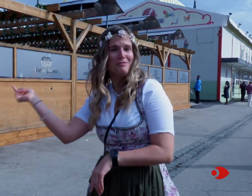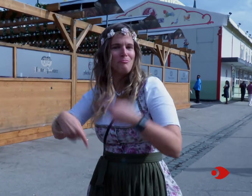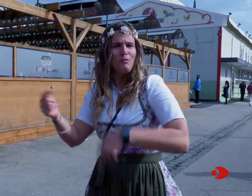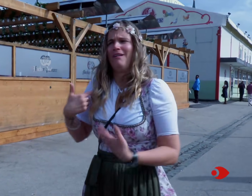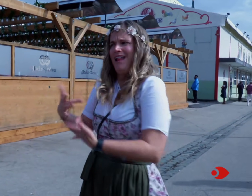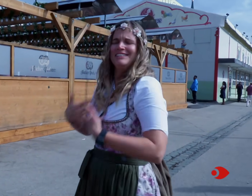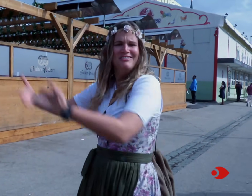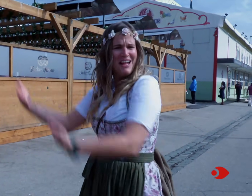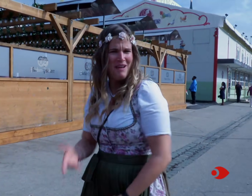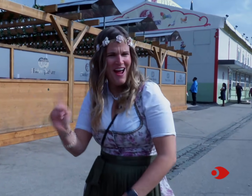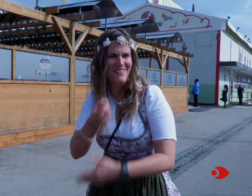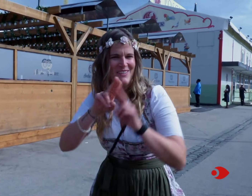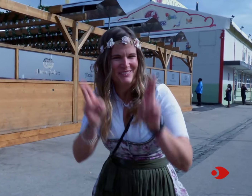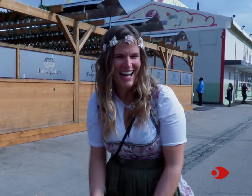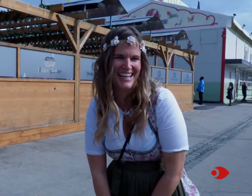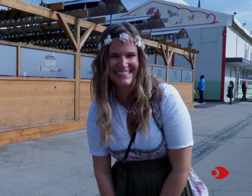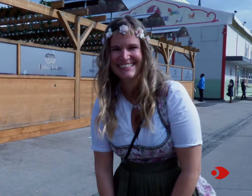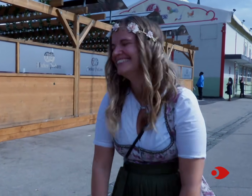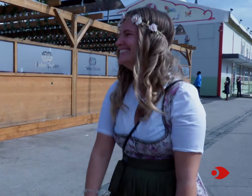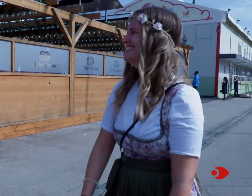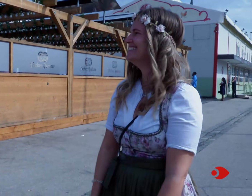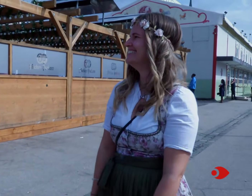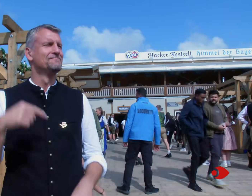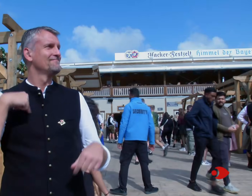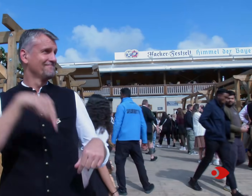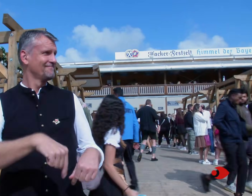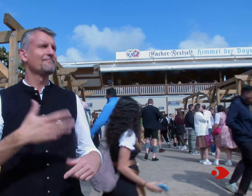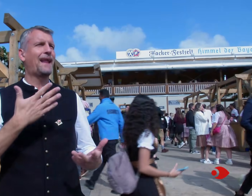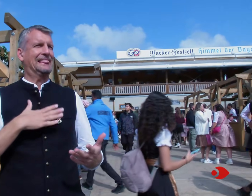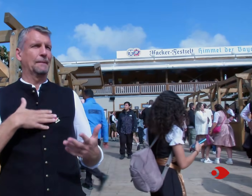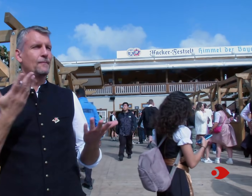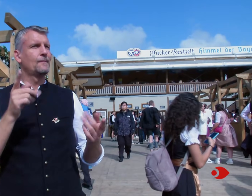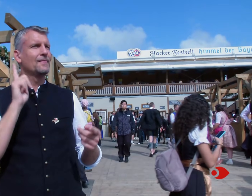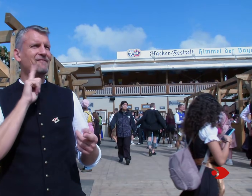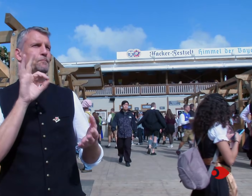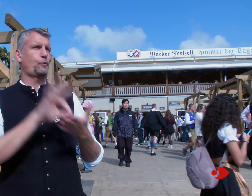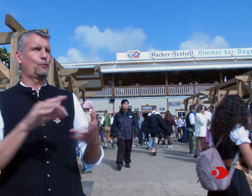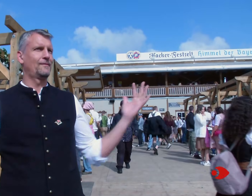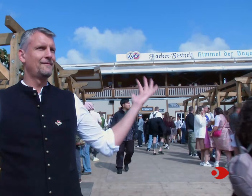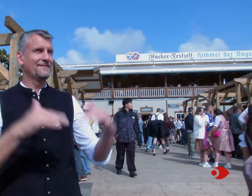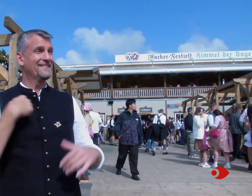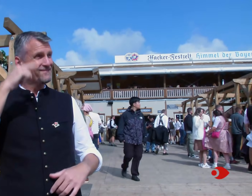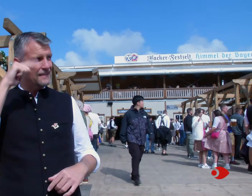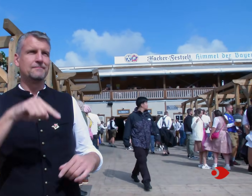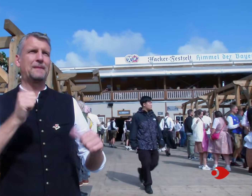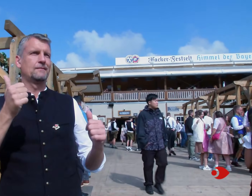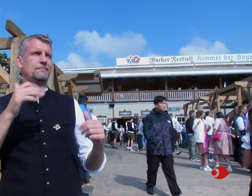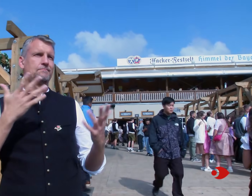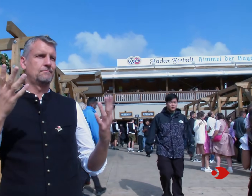Und deshalb an alle: Herzlich willkommen hier. Das Angenehme: Das hier ist ein DeafPunkt. Man weiß schon im Voraus,